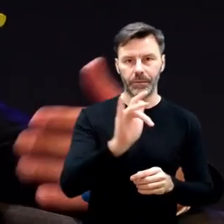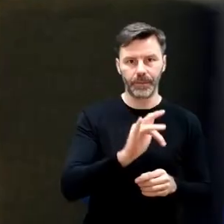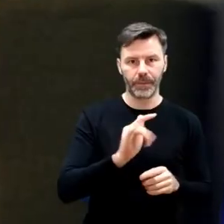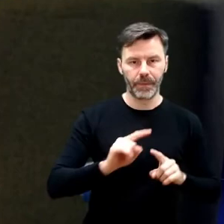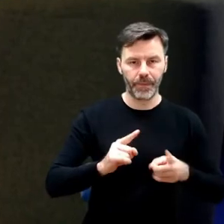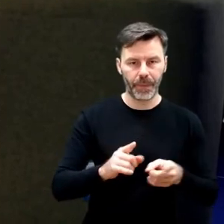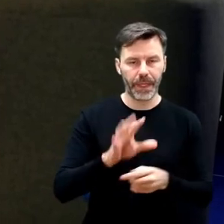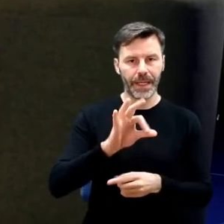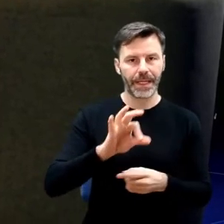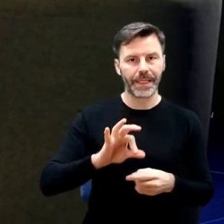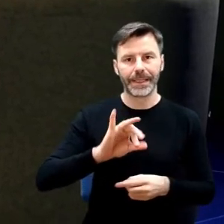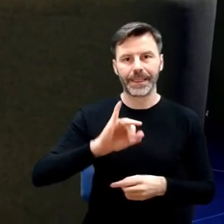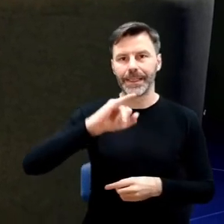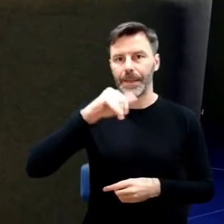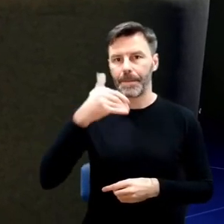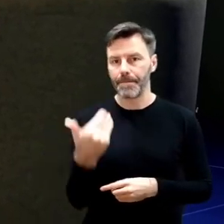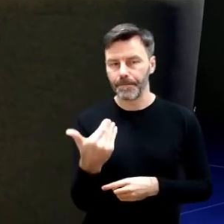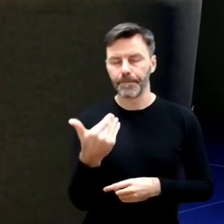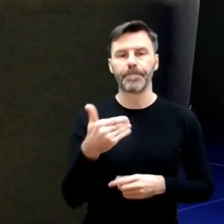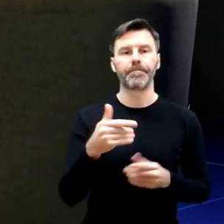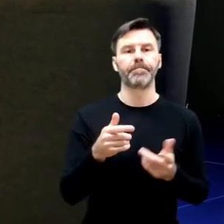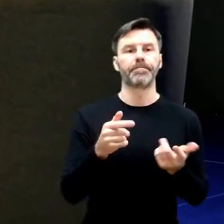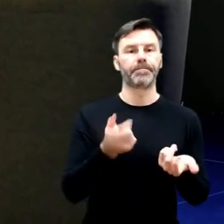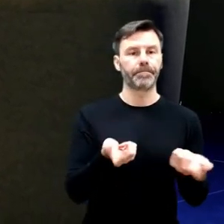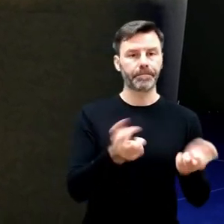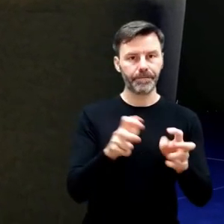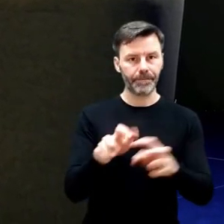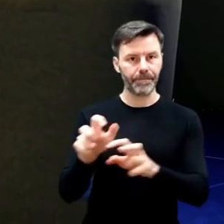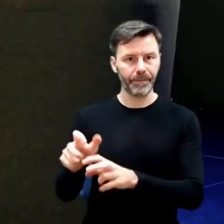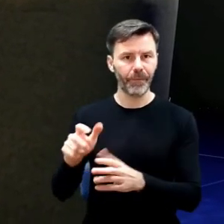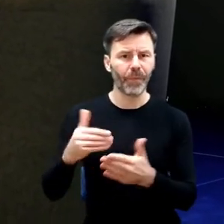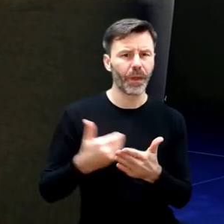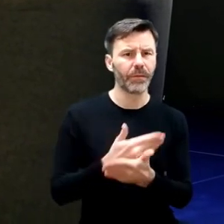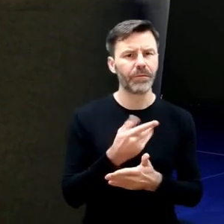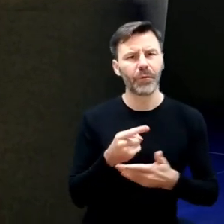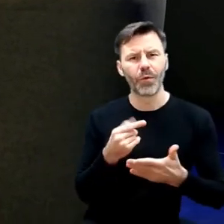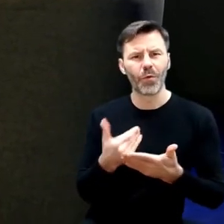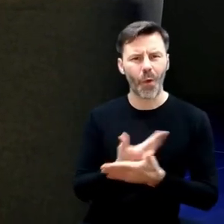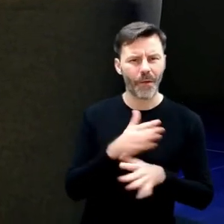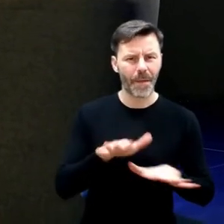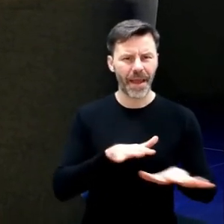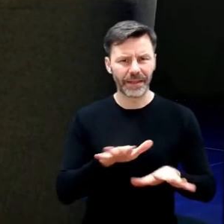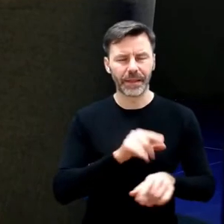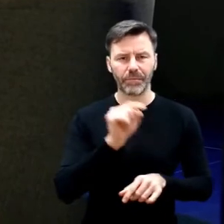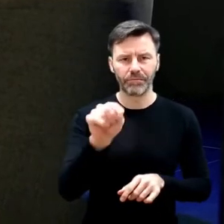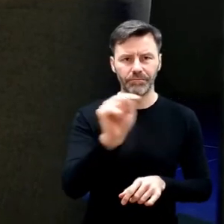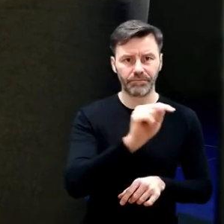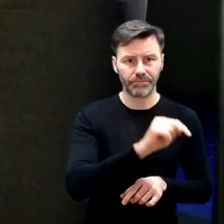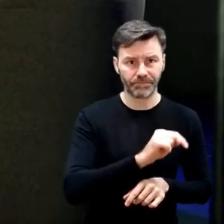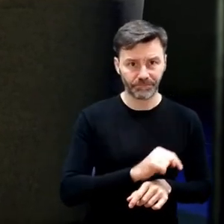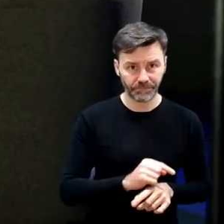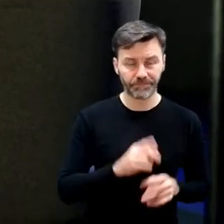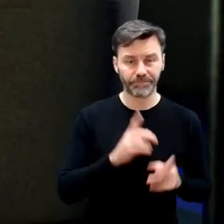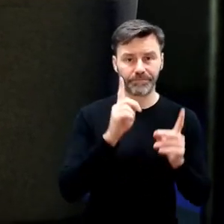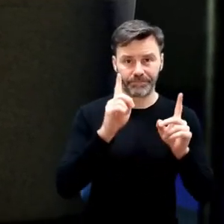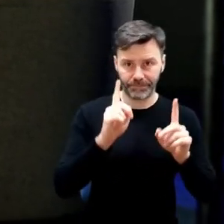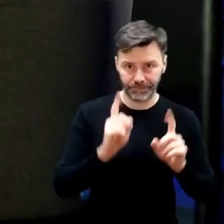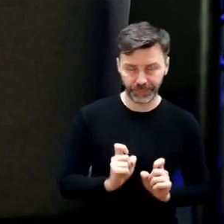przygotowywać procesy inwestycyjne w poszczególnych lokalizacjach, rozpocząć proces pozyskiwania finansowania,